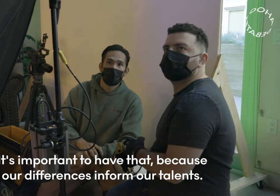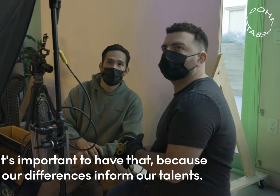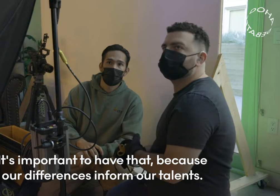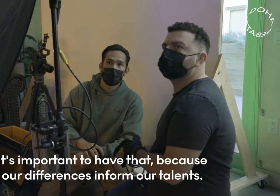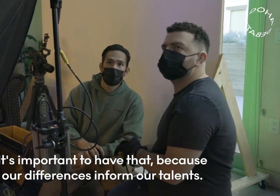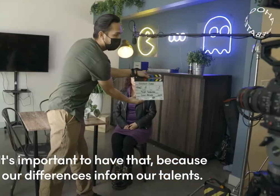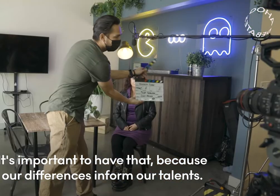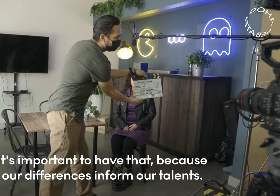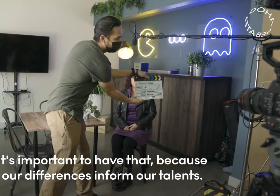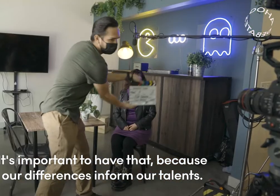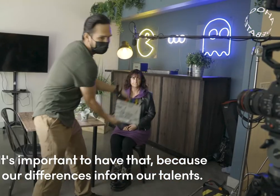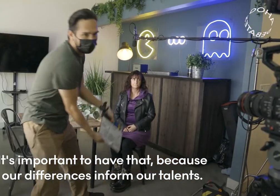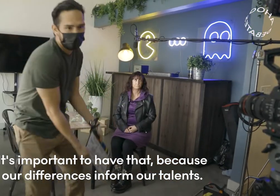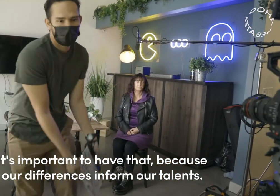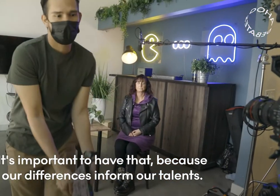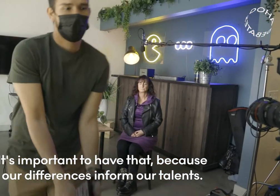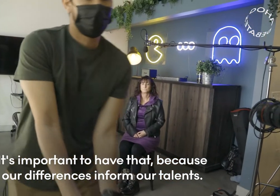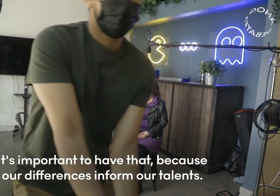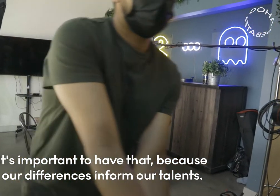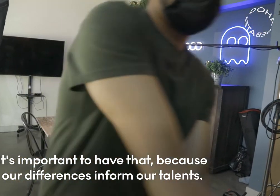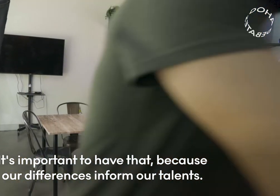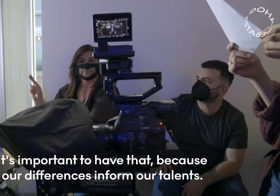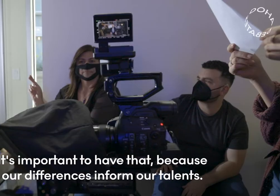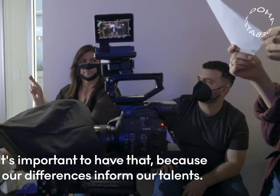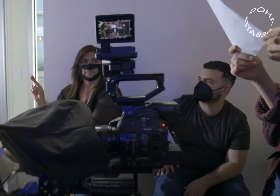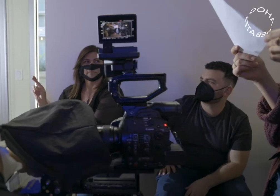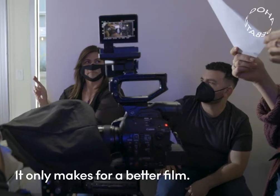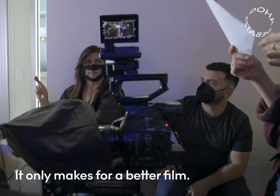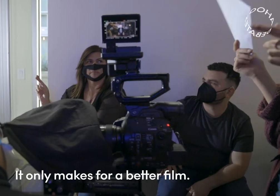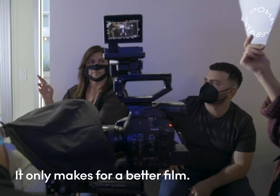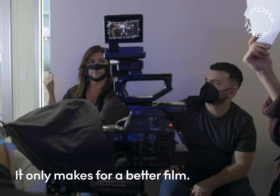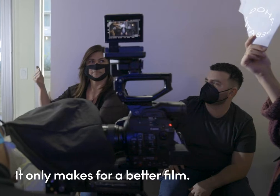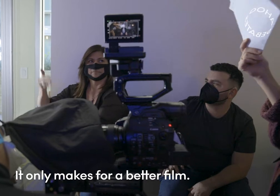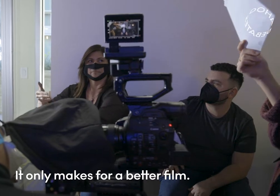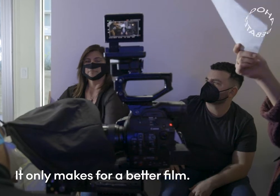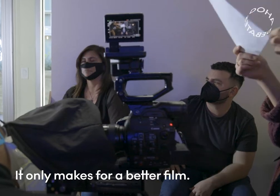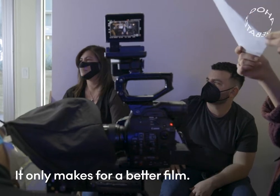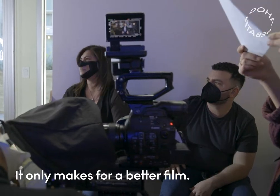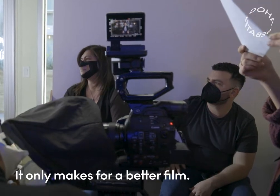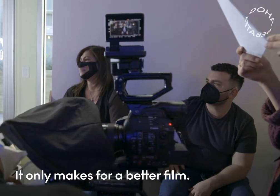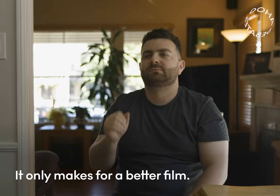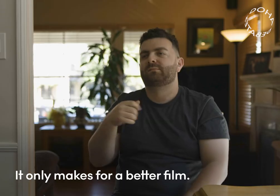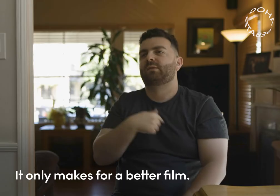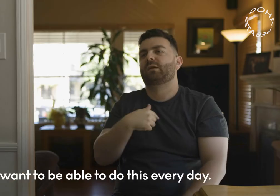من المهم أن نحظى بذلك لأن اختلافاتنا تنمي مواهبنا. هذا يجعل الفيلم أفضل فحسب.